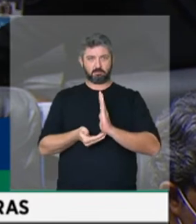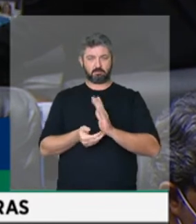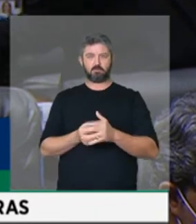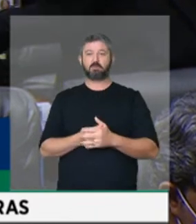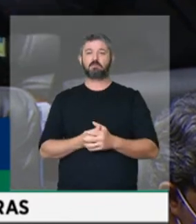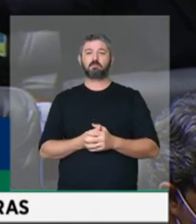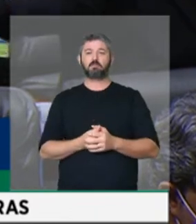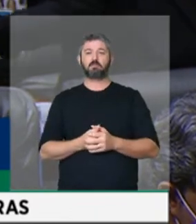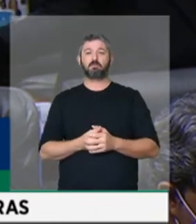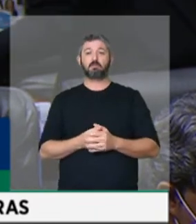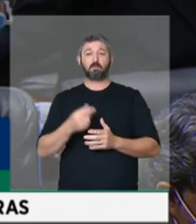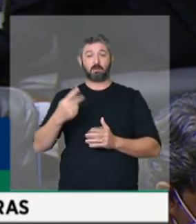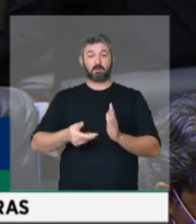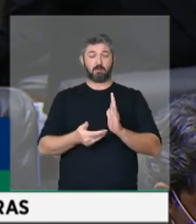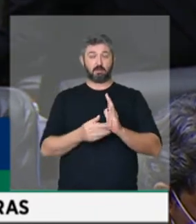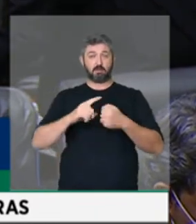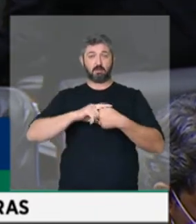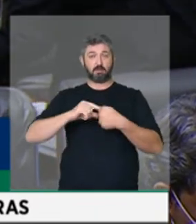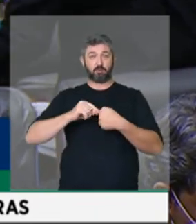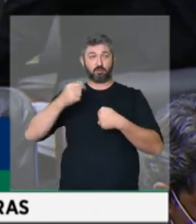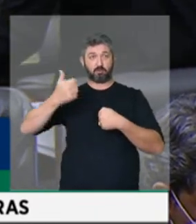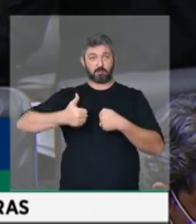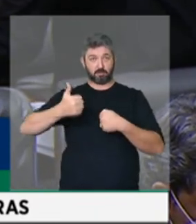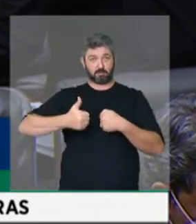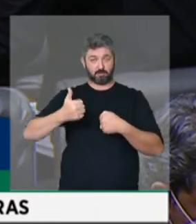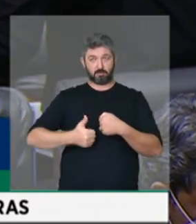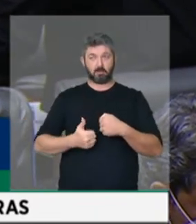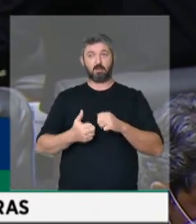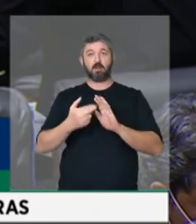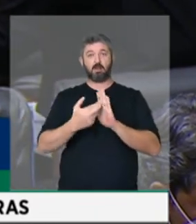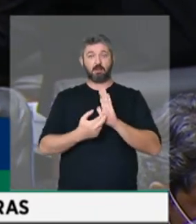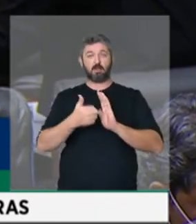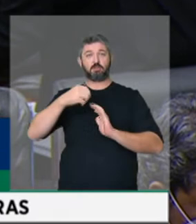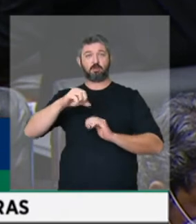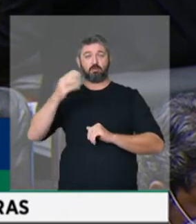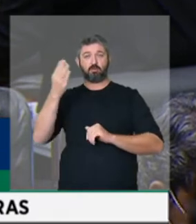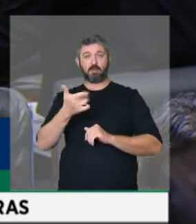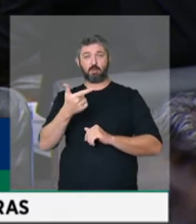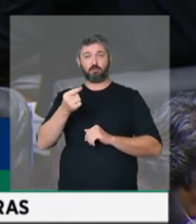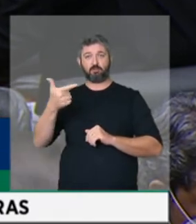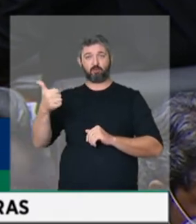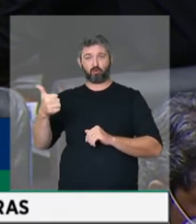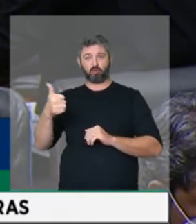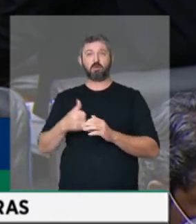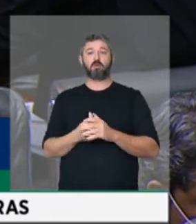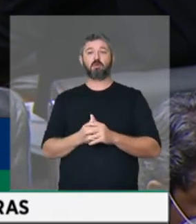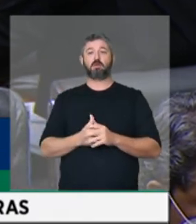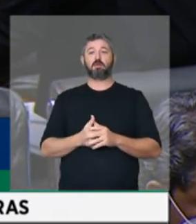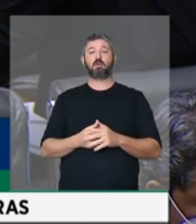[DEPUTADO]: PRESIDENTE É UMA RECLAMAÇÃO, NA VERDADE... FORMULO... A PRESENTE RECLAMAÇÃO COM FUNDAMENTO NO